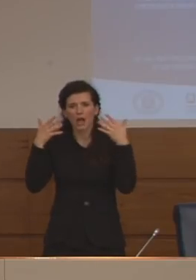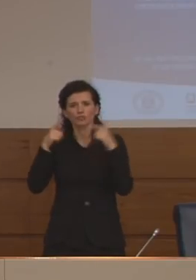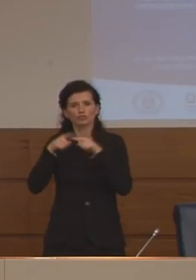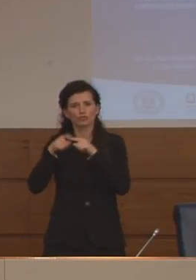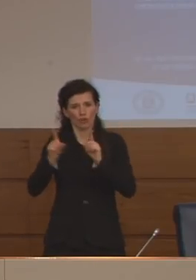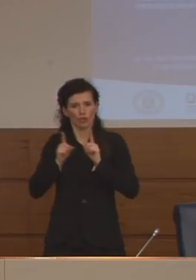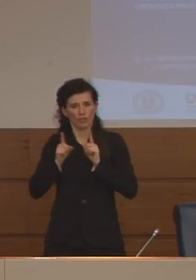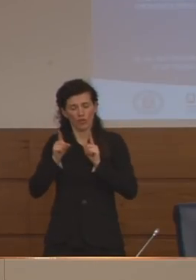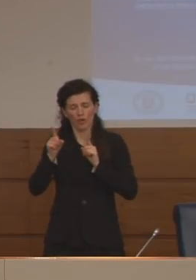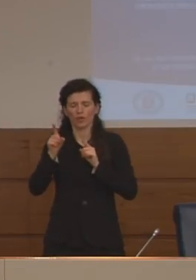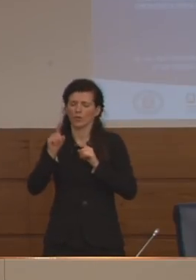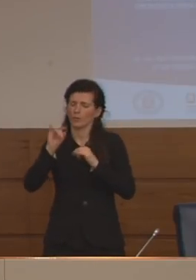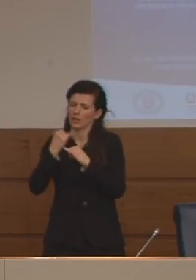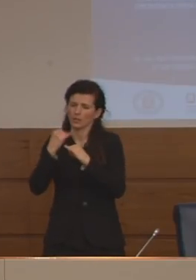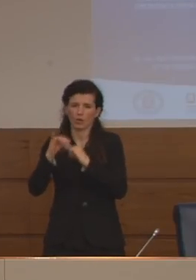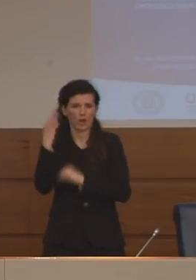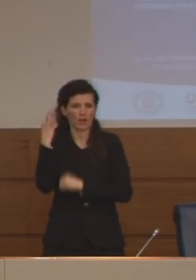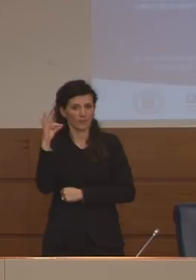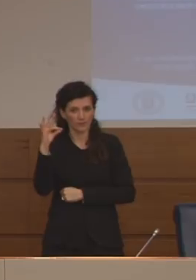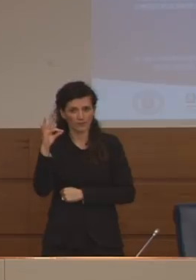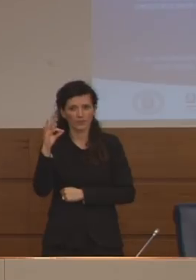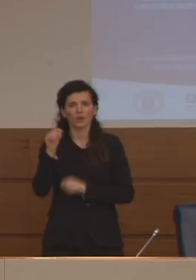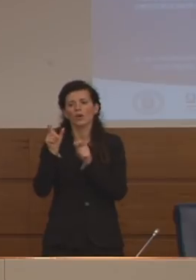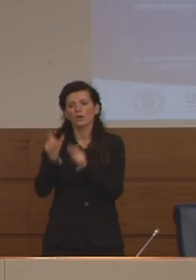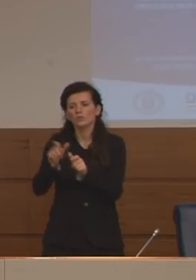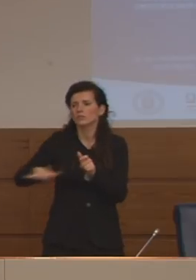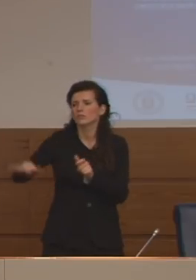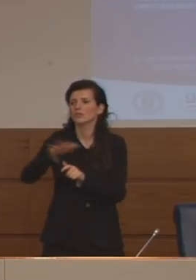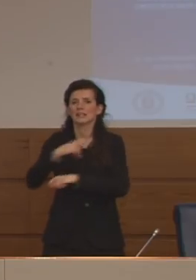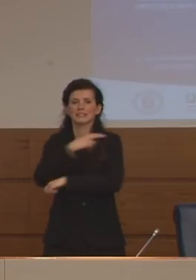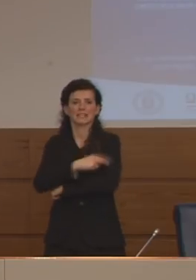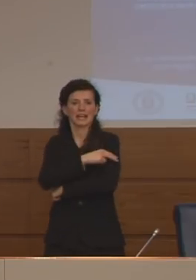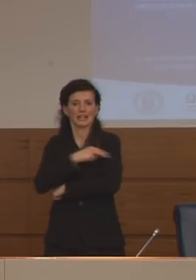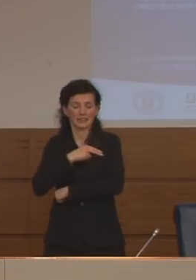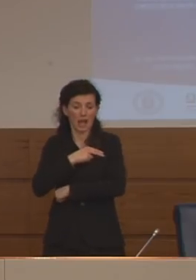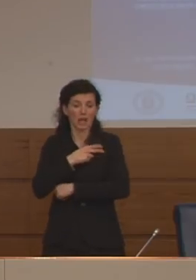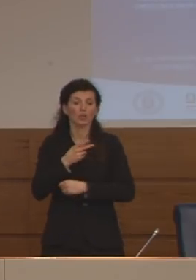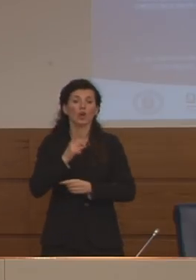nei contesti sanitari. Per la popolazione sono previste mascherine